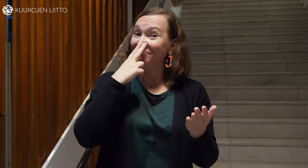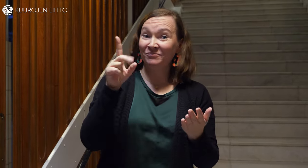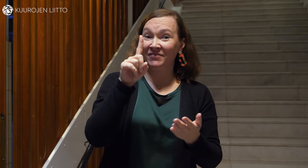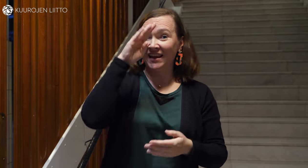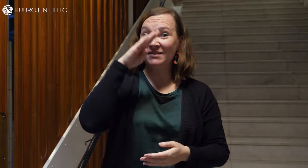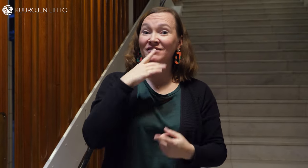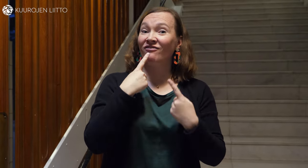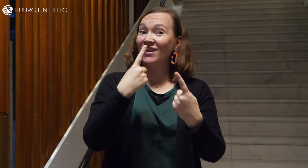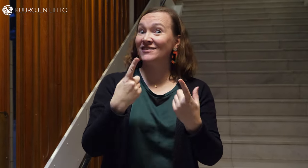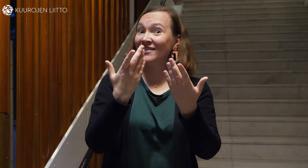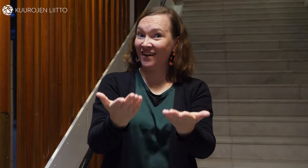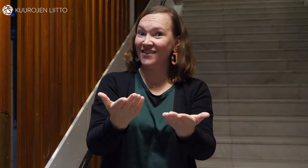Käydään katsomassa, mitä vastauksia saimme!